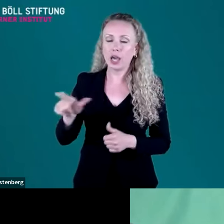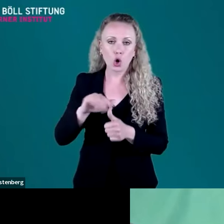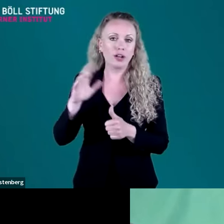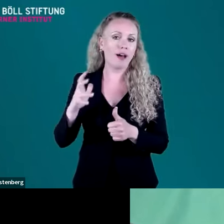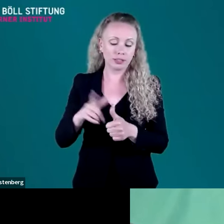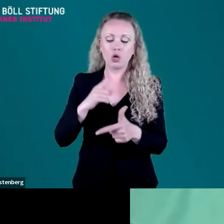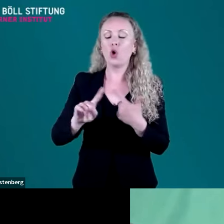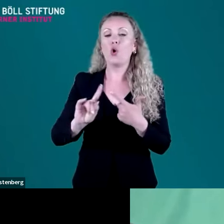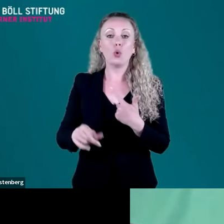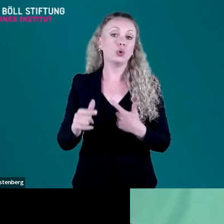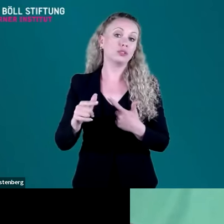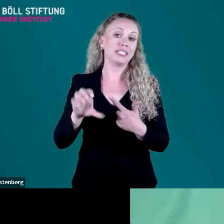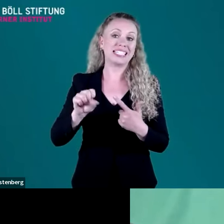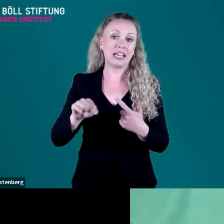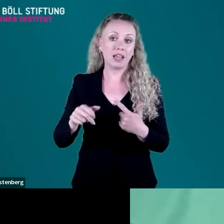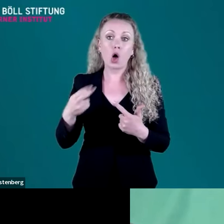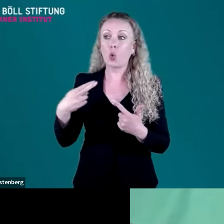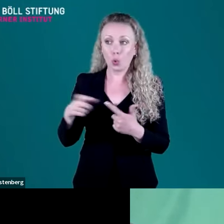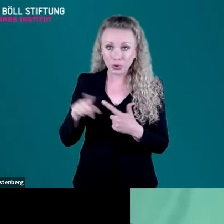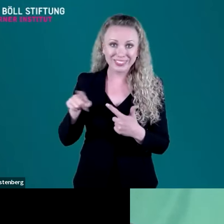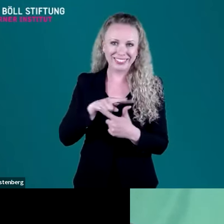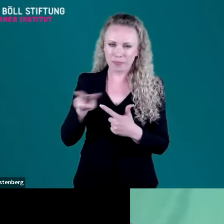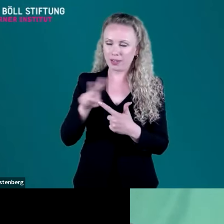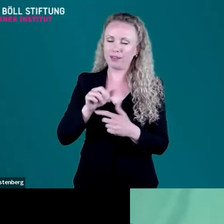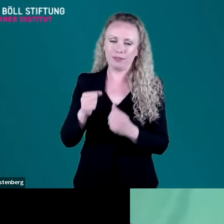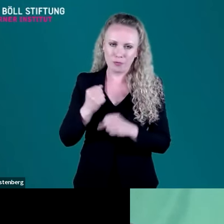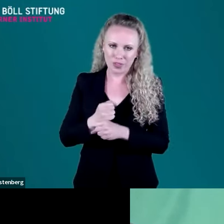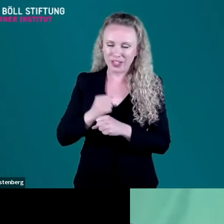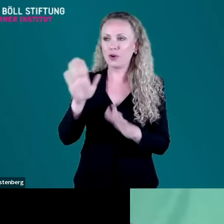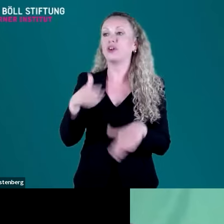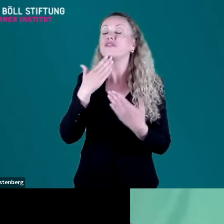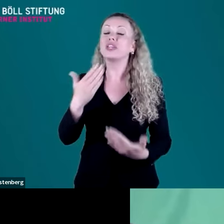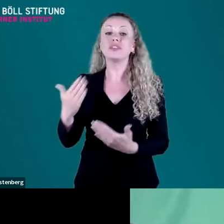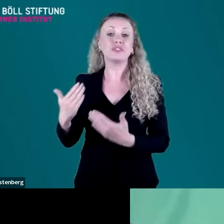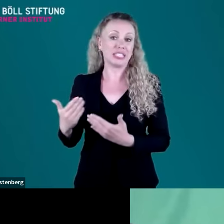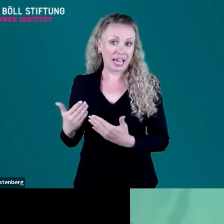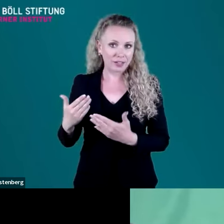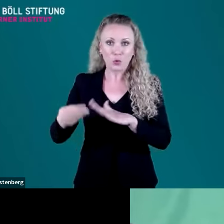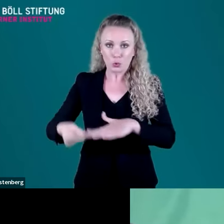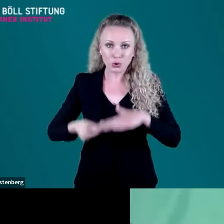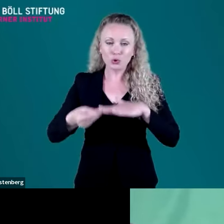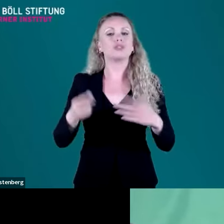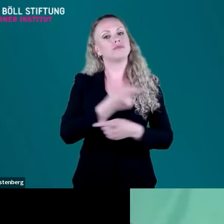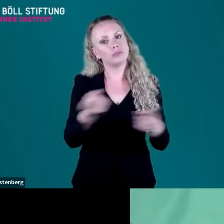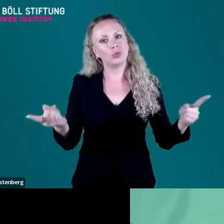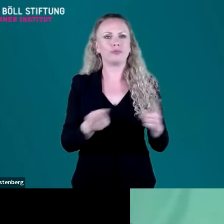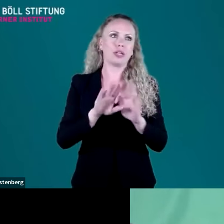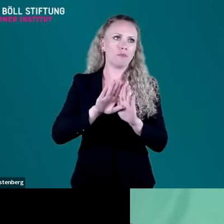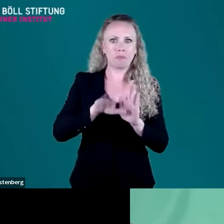Und wünsche Ihnen allen noch einen schönen, ja, Spätnachmittag oder Abend, und hoffe,